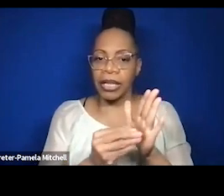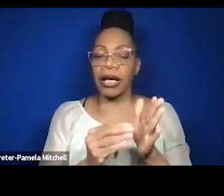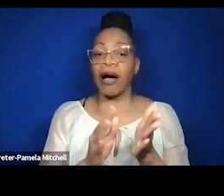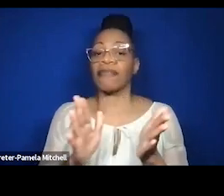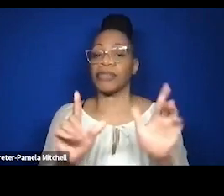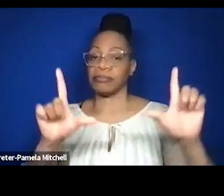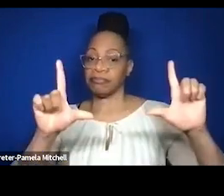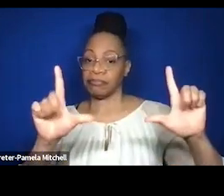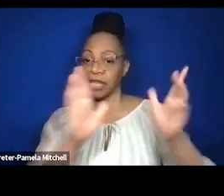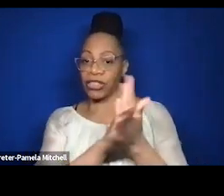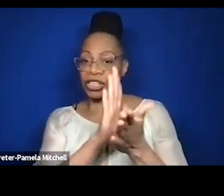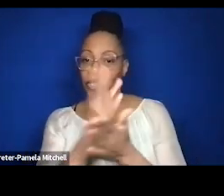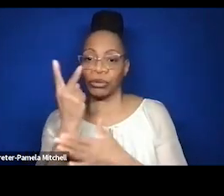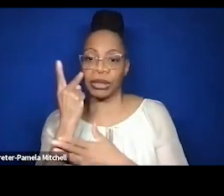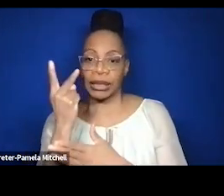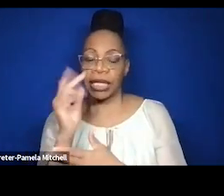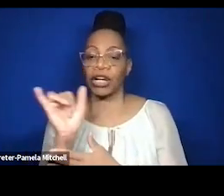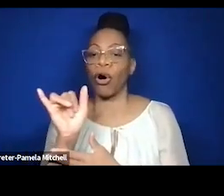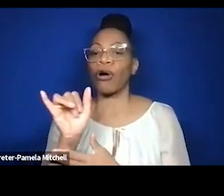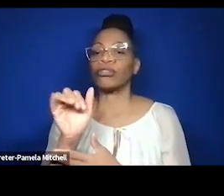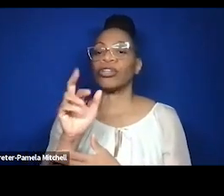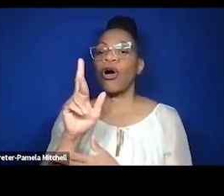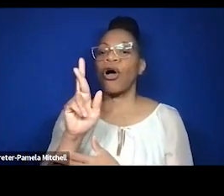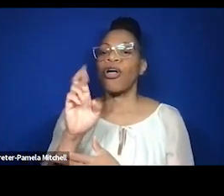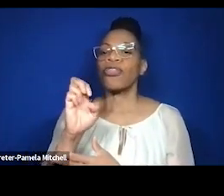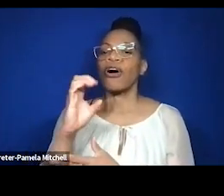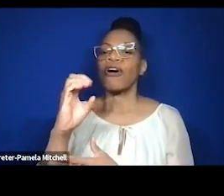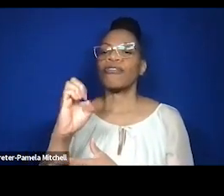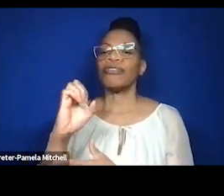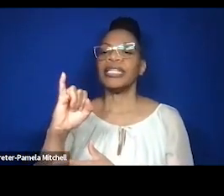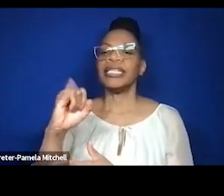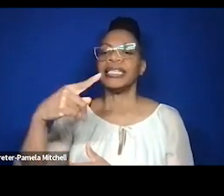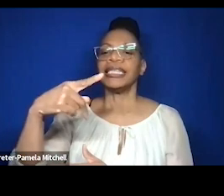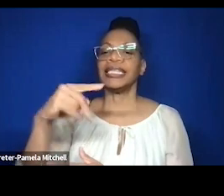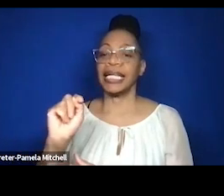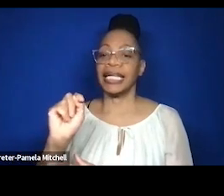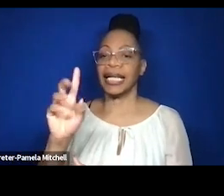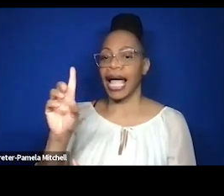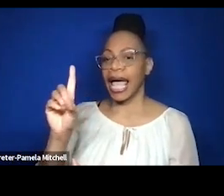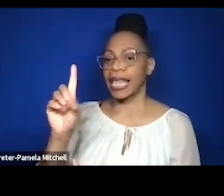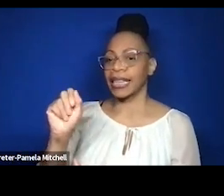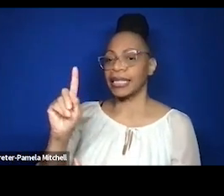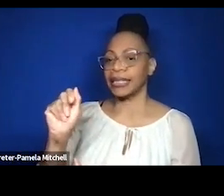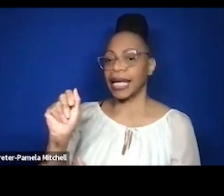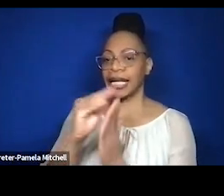así como el recibo con todos los datos que ingresé. Me gusta esto como referencia porque mi equipo